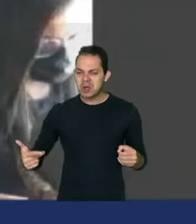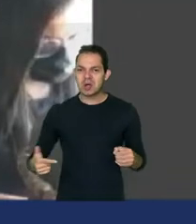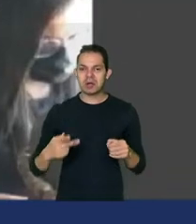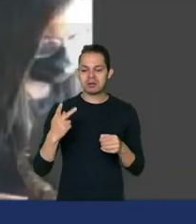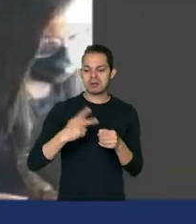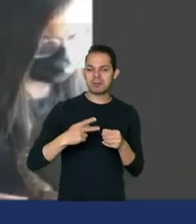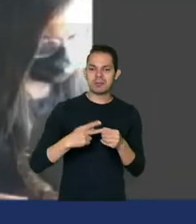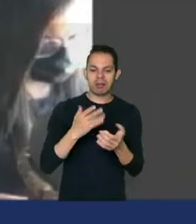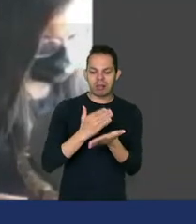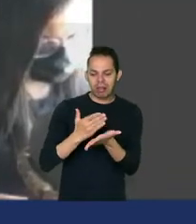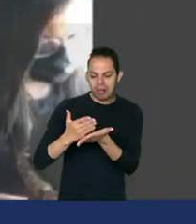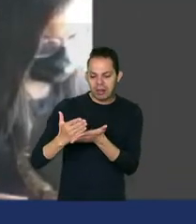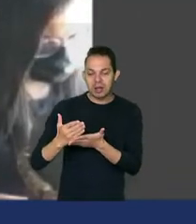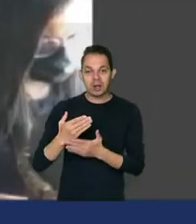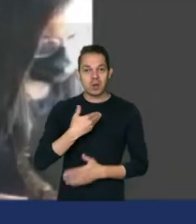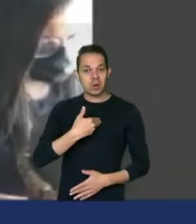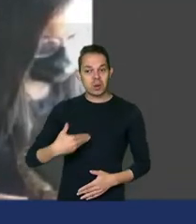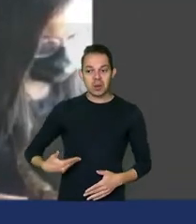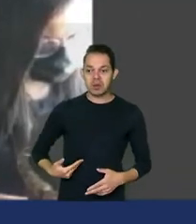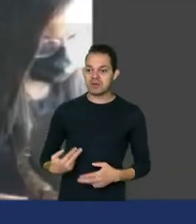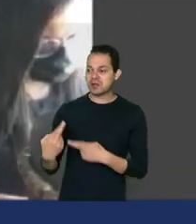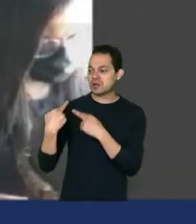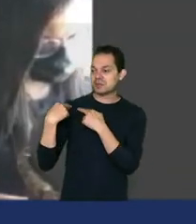S, NOSSO PETRÓLEO, NOSSA PETROBRAS SENDO FATIADA, ESSE GOVERNO IRRESPONSÁVEL NOS COLOCA EM UMA SITUAÇÃO,